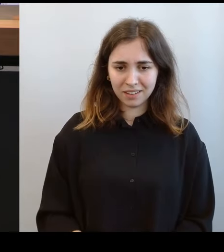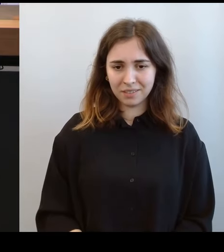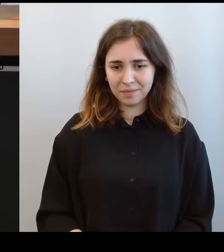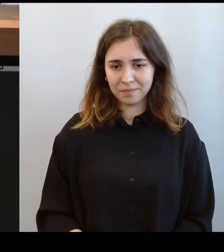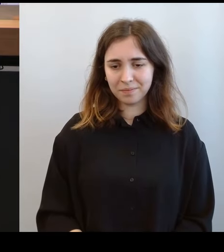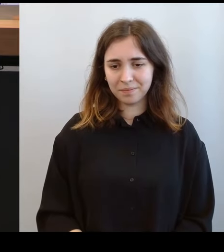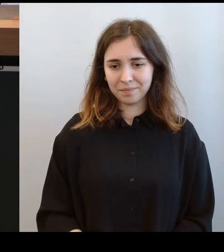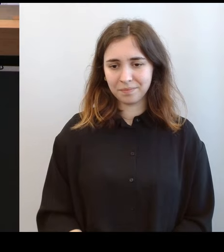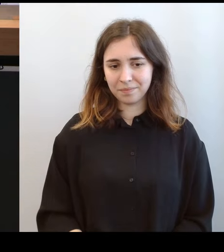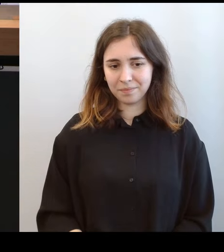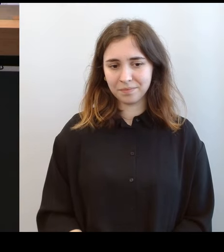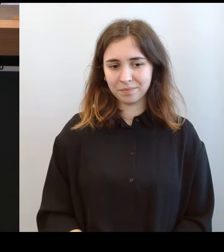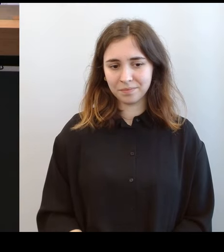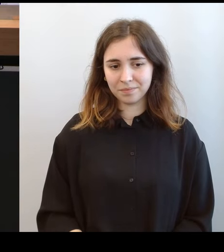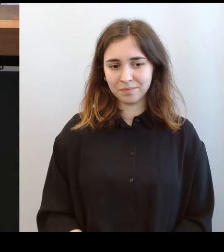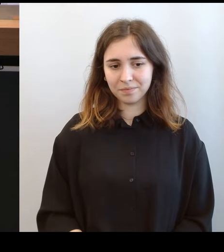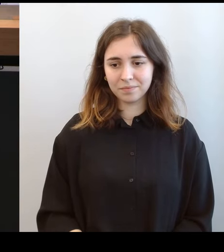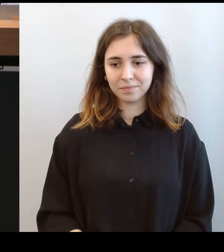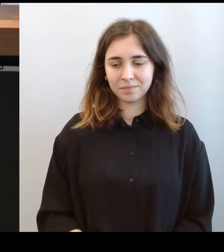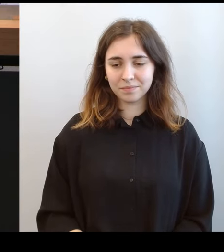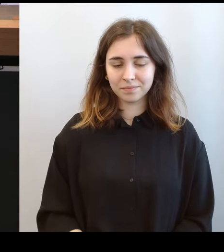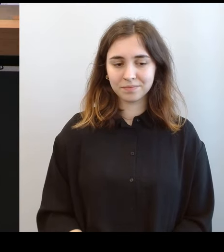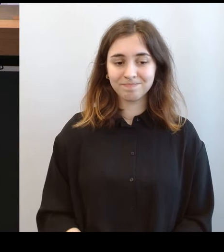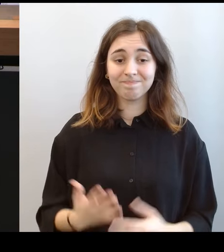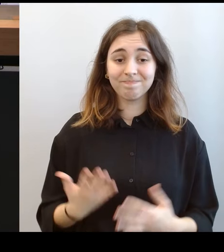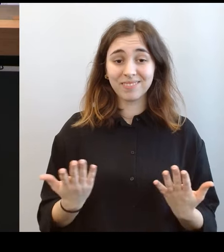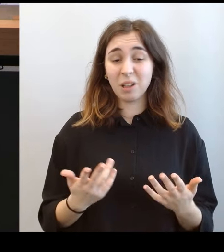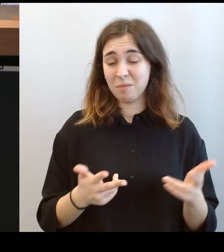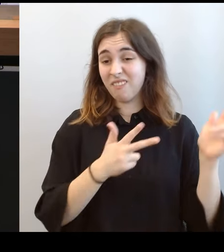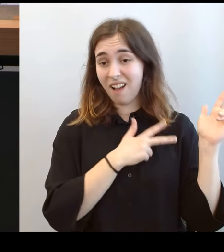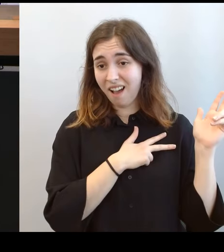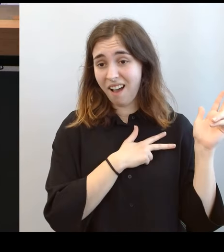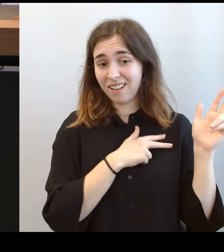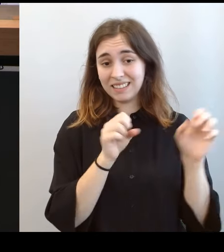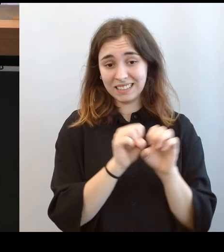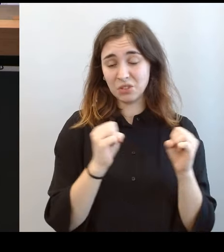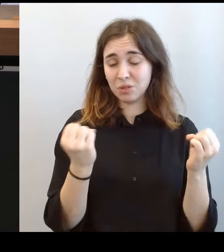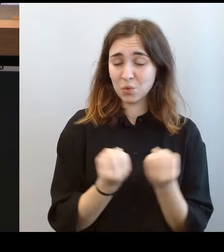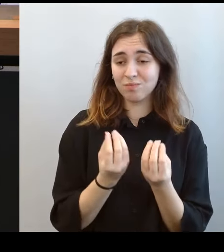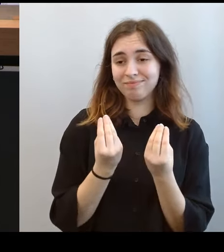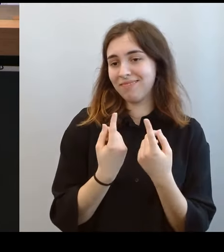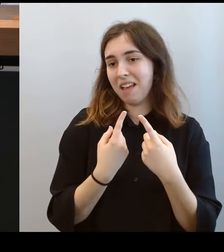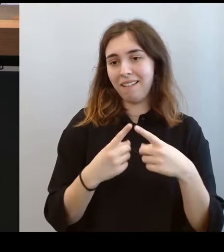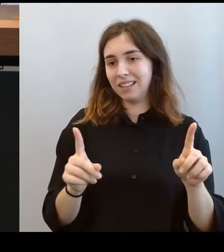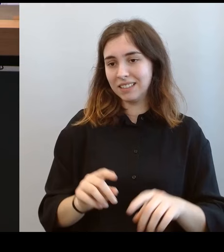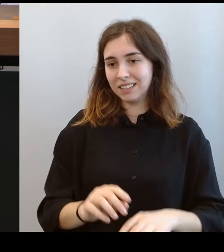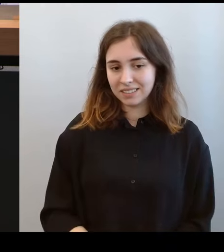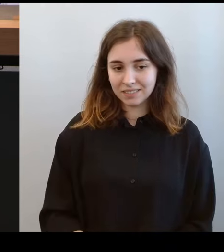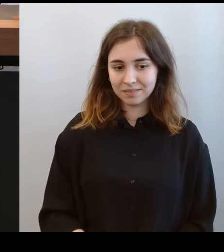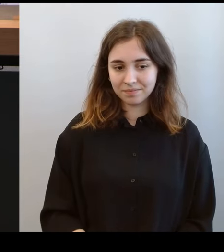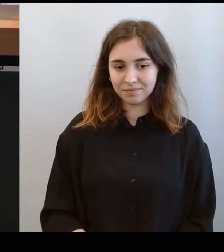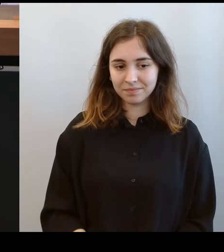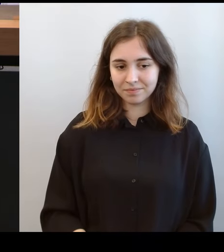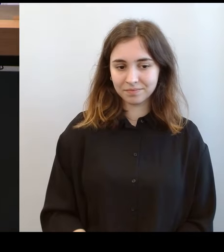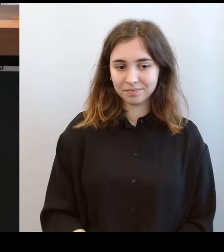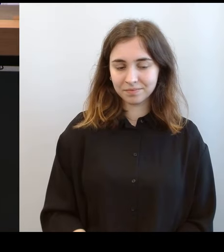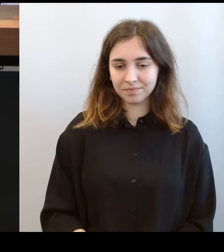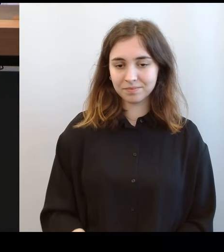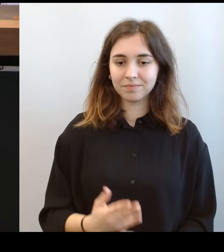Leider sieht die Realität oft anders aus. Es herrscht eine teilweise schon widerliche Lust daran,